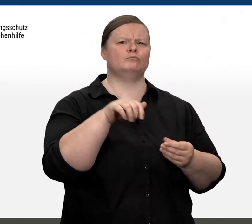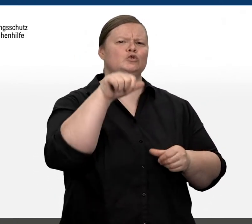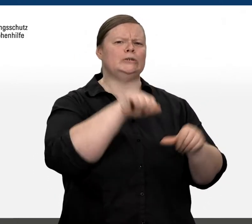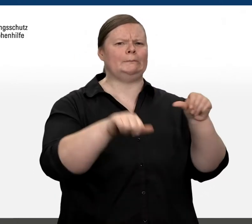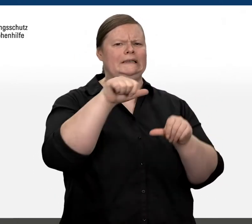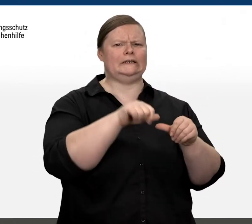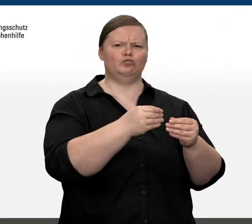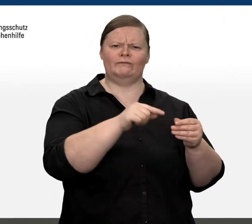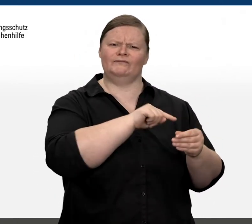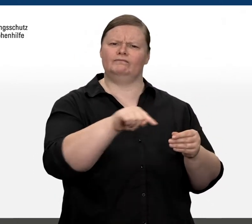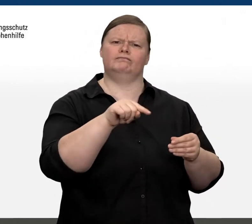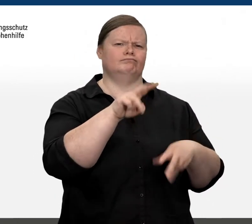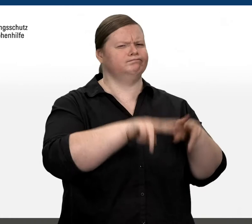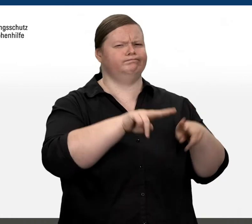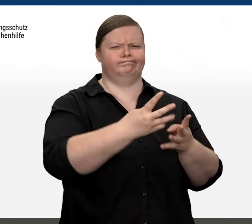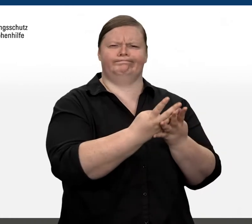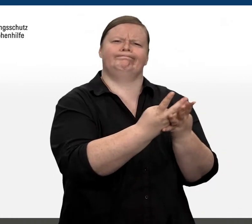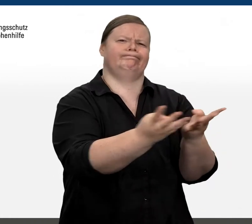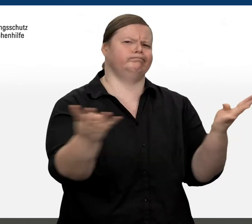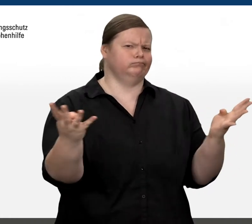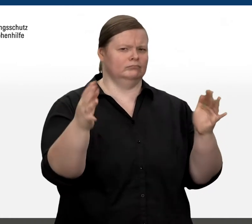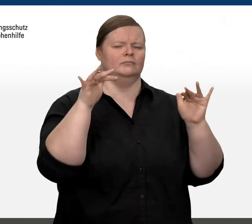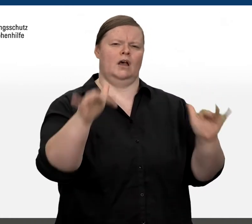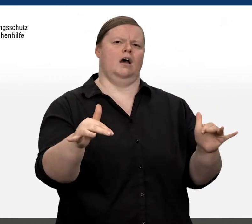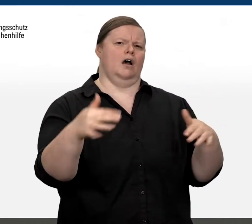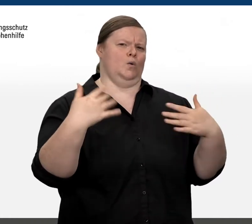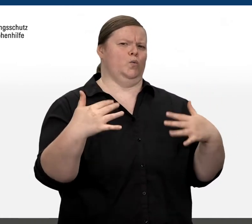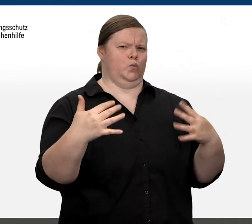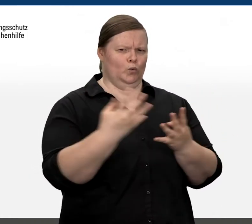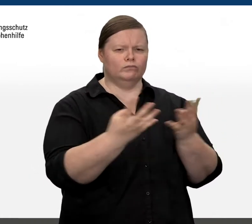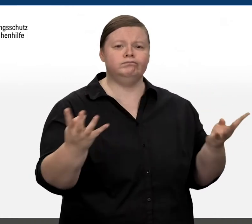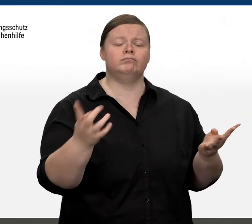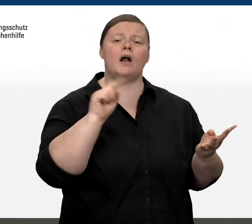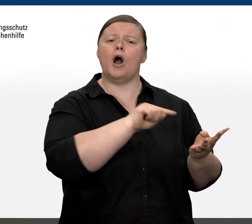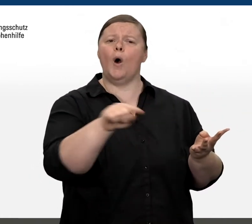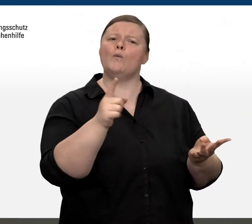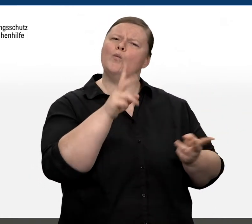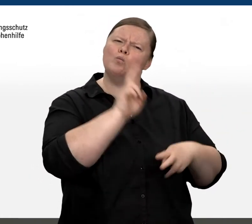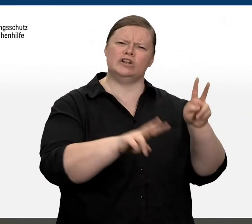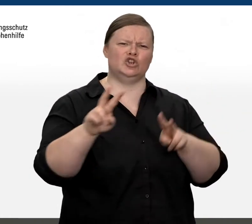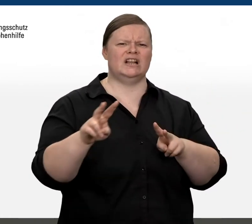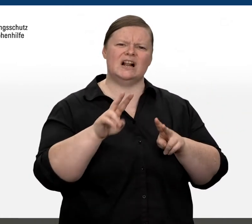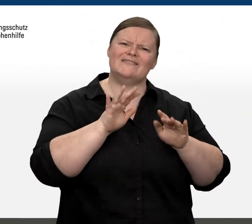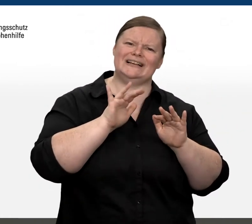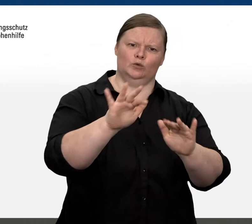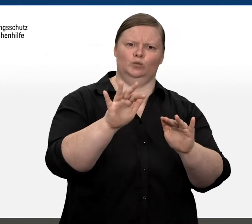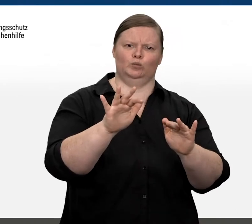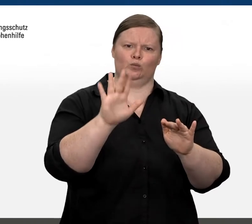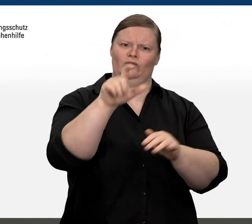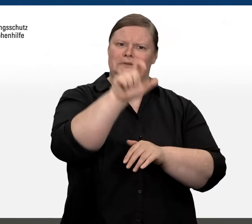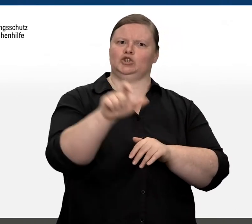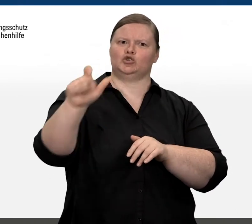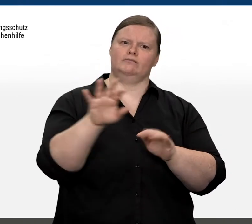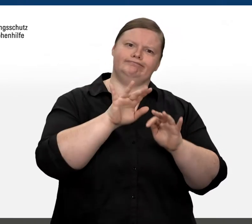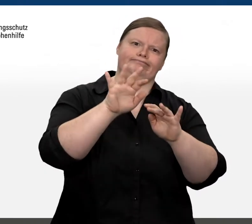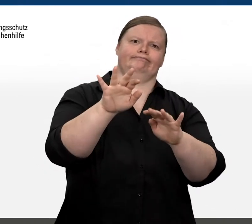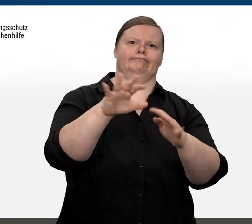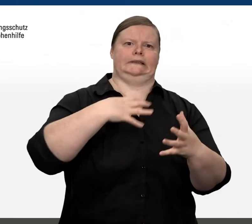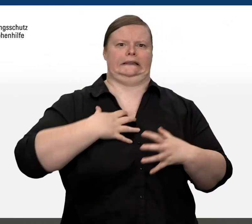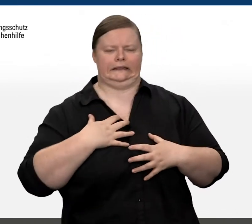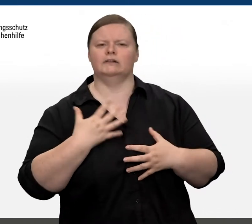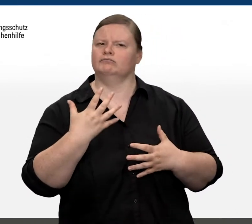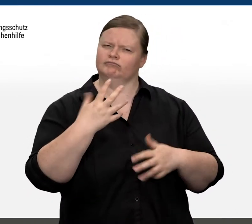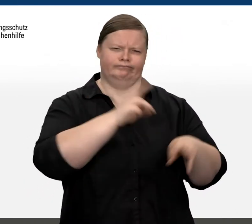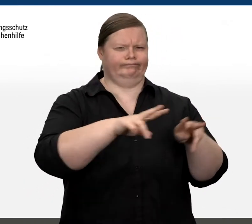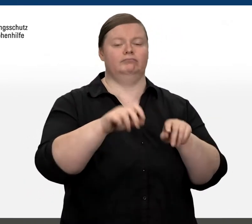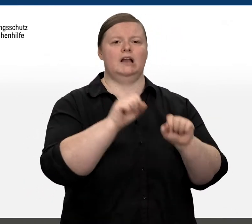ein sehr großes Spektrum an unterschiedlichen Wirkungen auf.